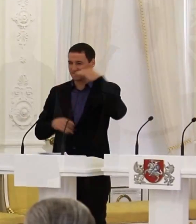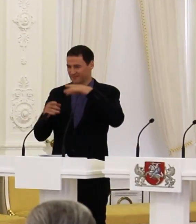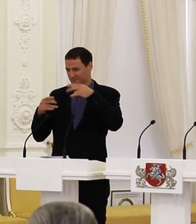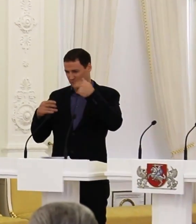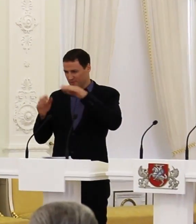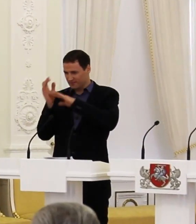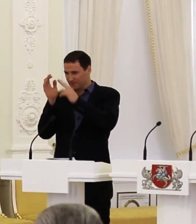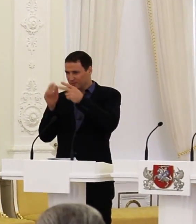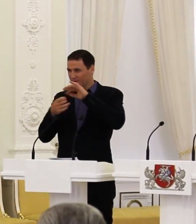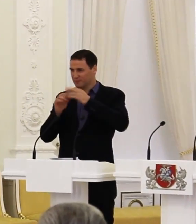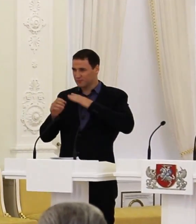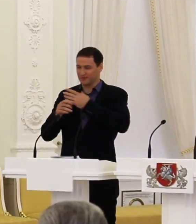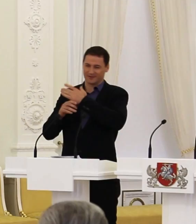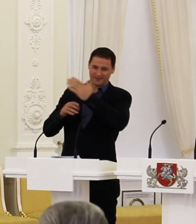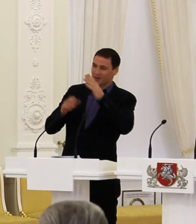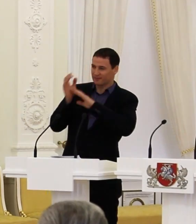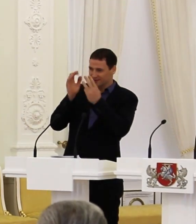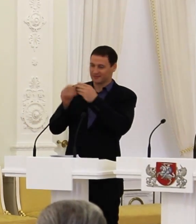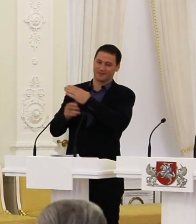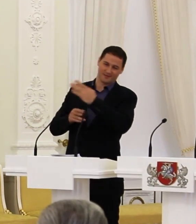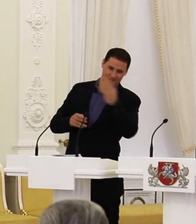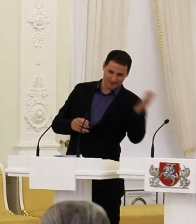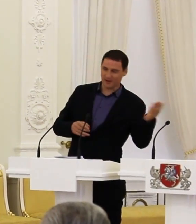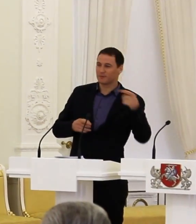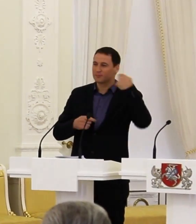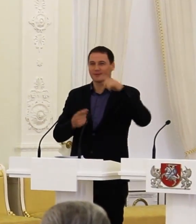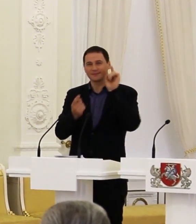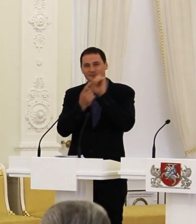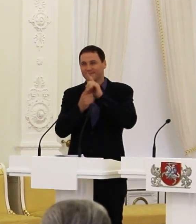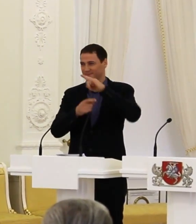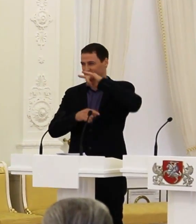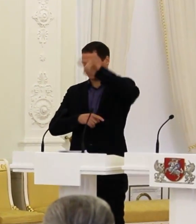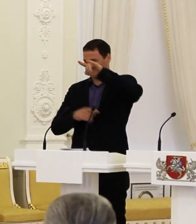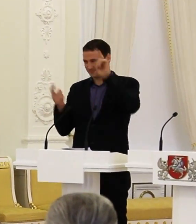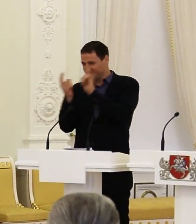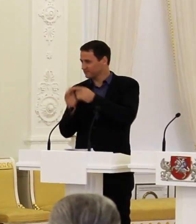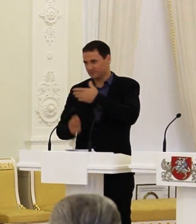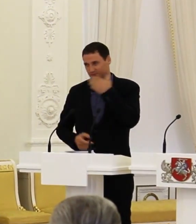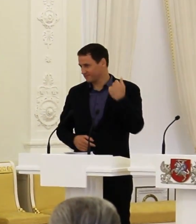Nuo 1993 metų olimpinių žaidynių iki dabar nė karto LR Prezidentai nebuvo atvykę mūsų pasitikti oro uoste.